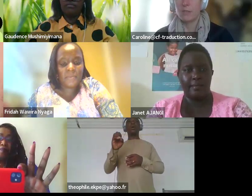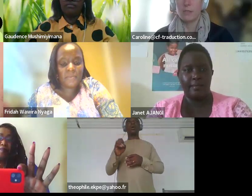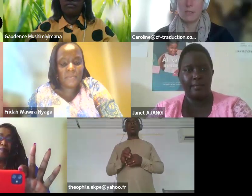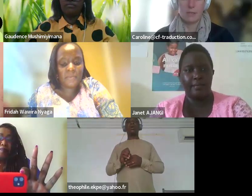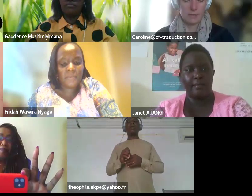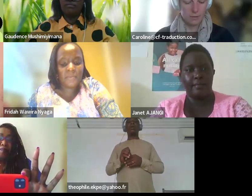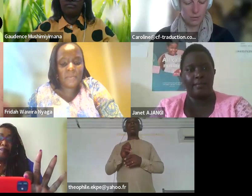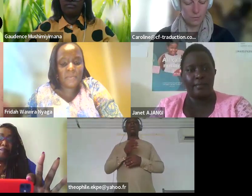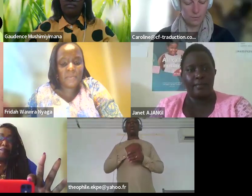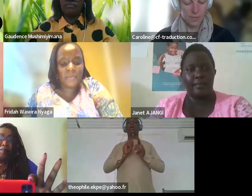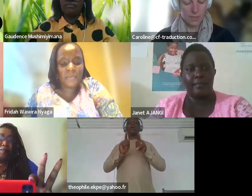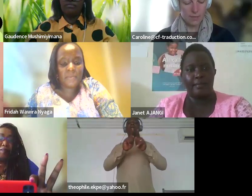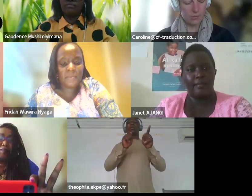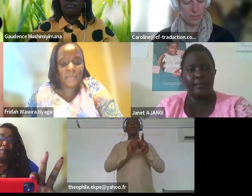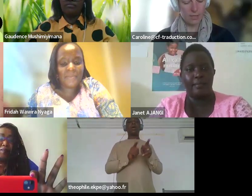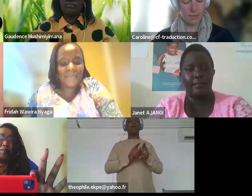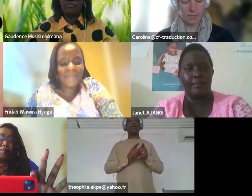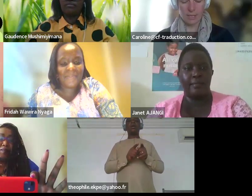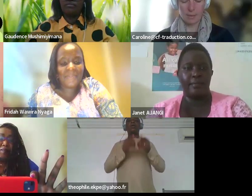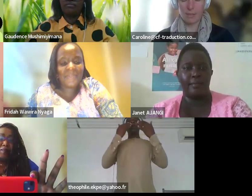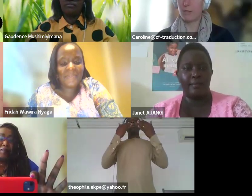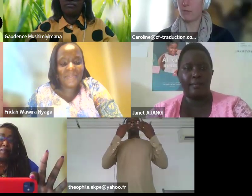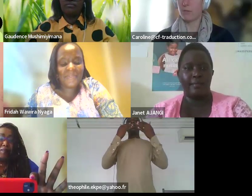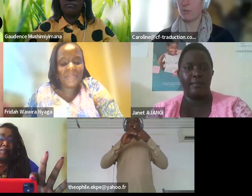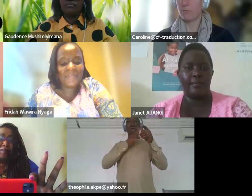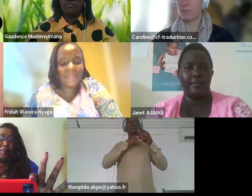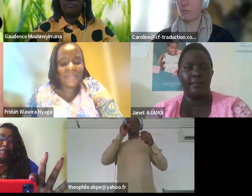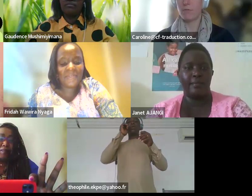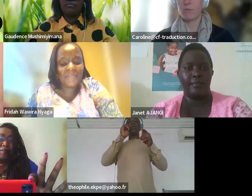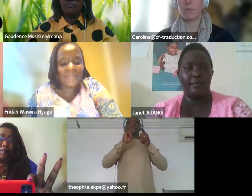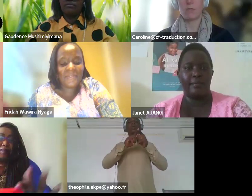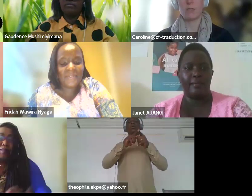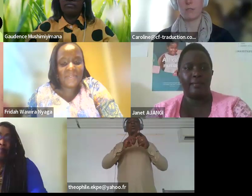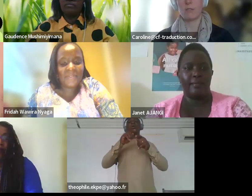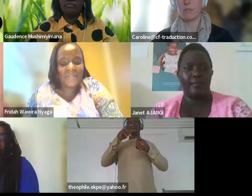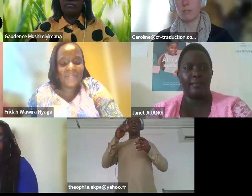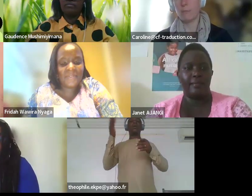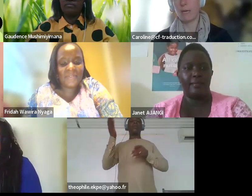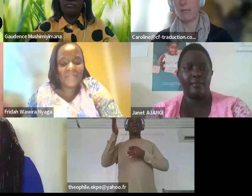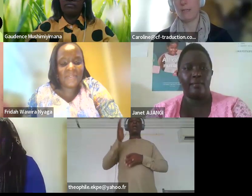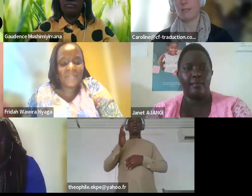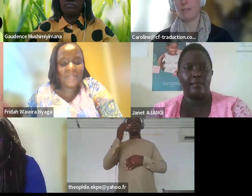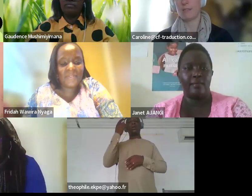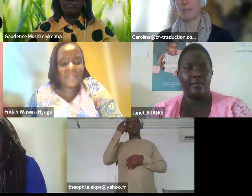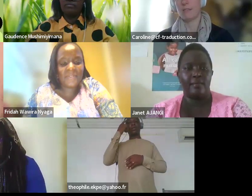cetera euh merci au à nos chers panélistes euh pour également leur